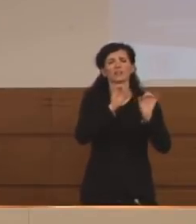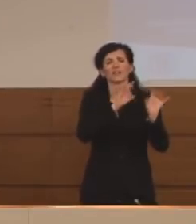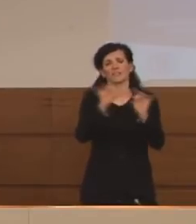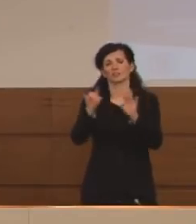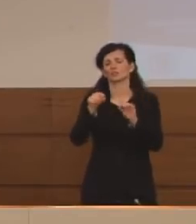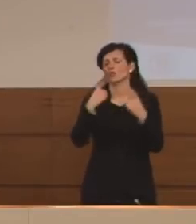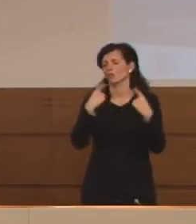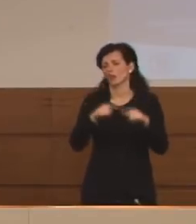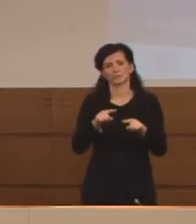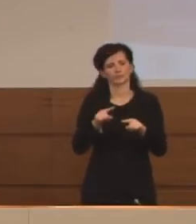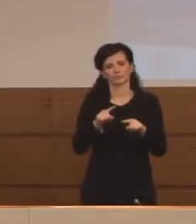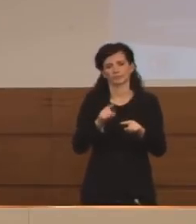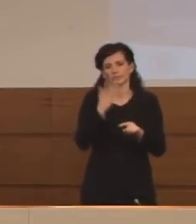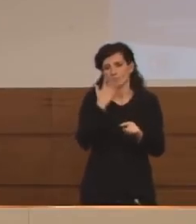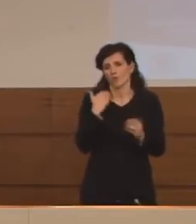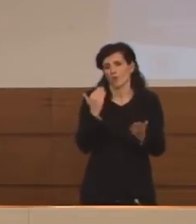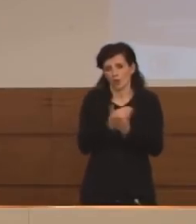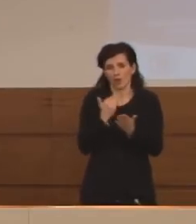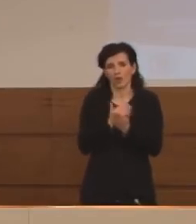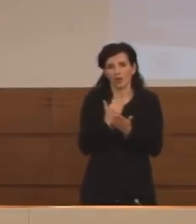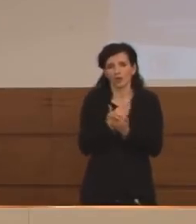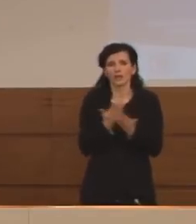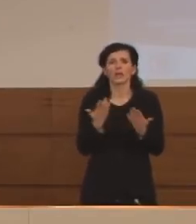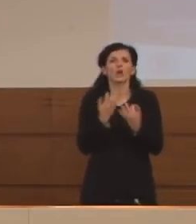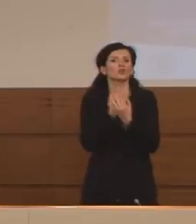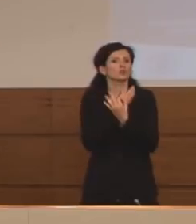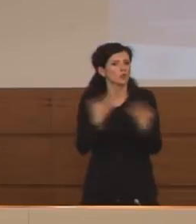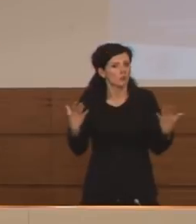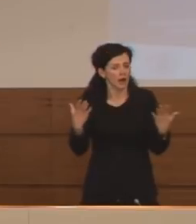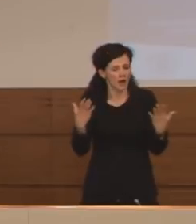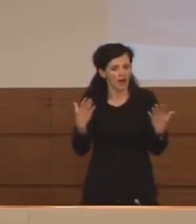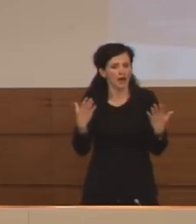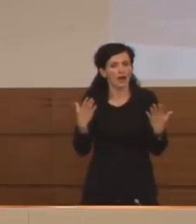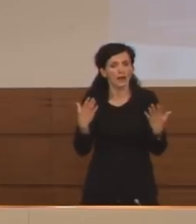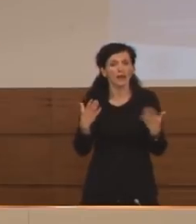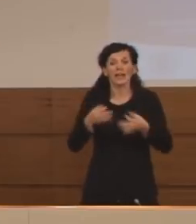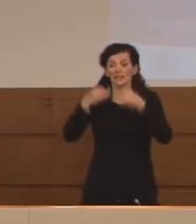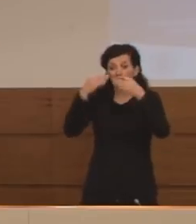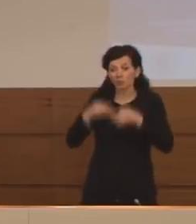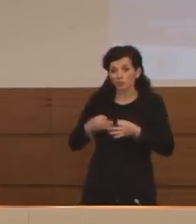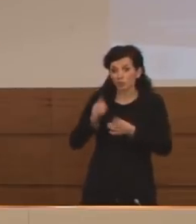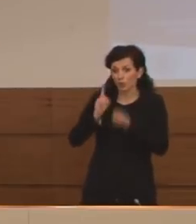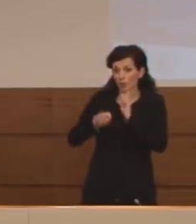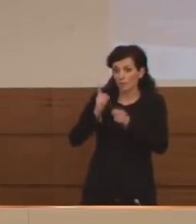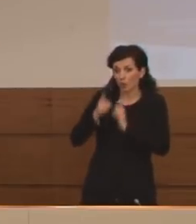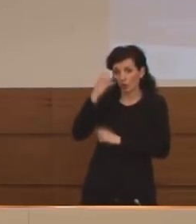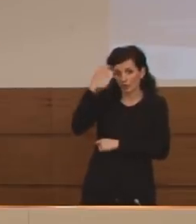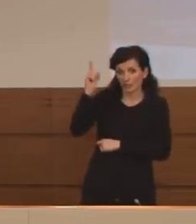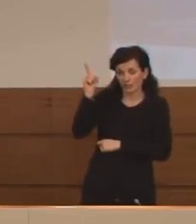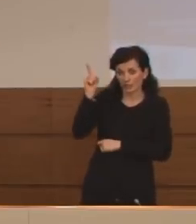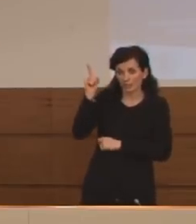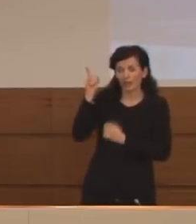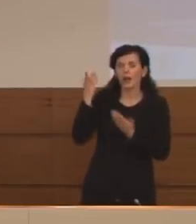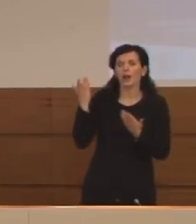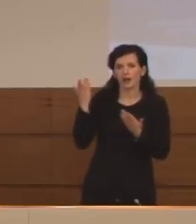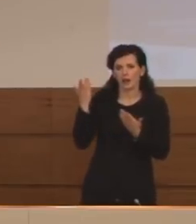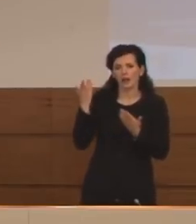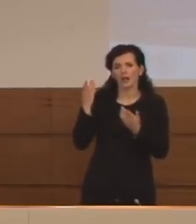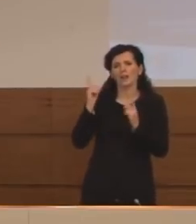Naturalmente naturalmente quindi, qualsiasi decisione venga presa dovrà essere ispirata a un principio di cautela